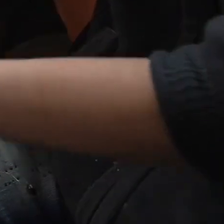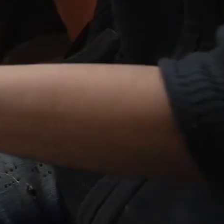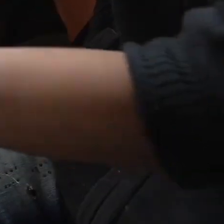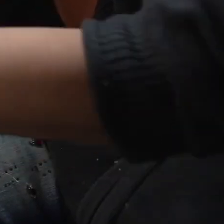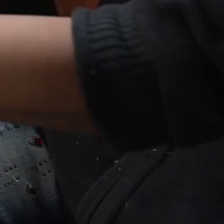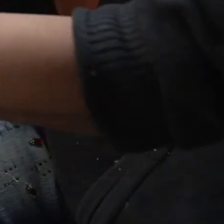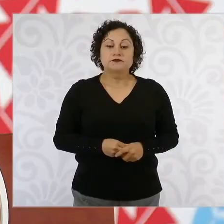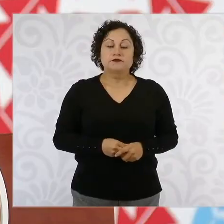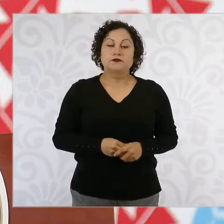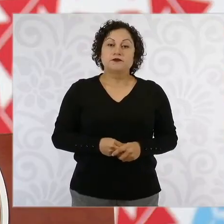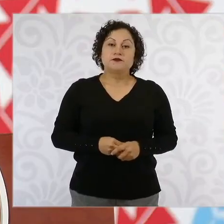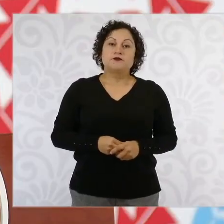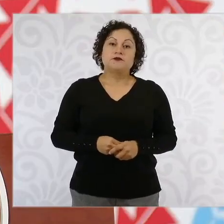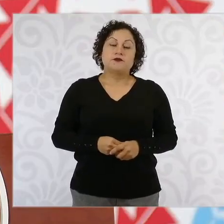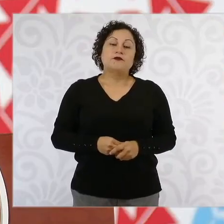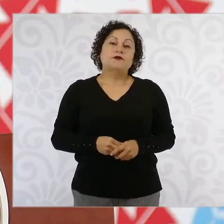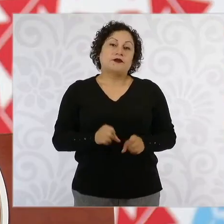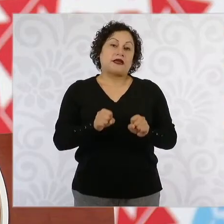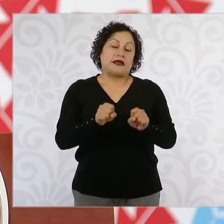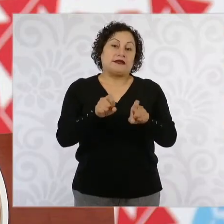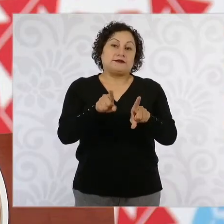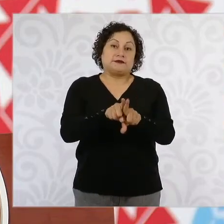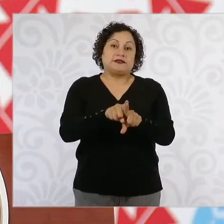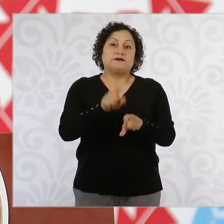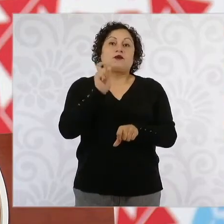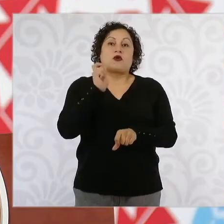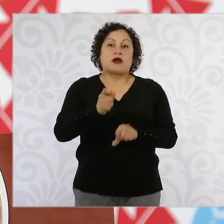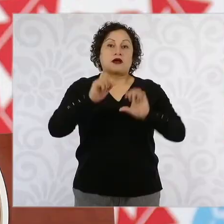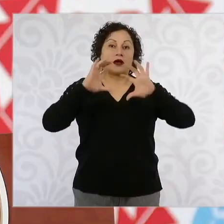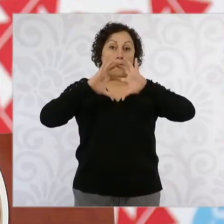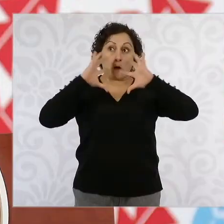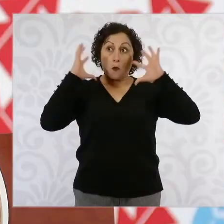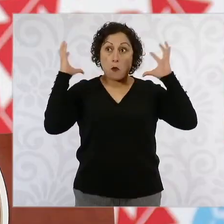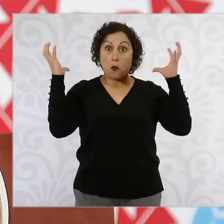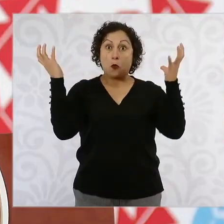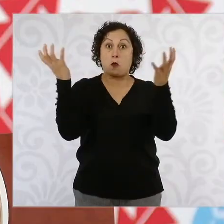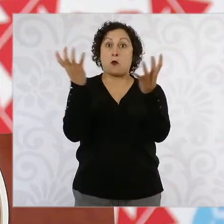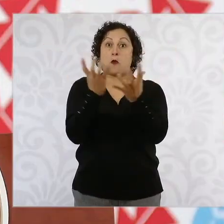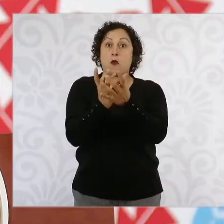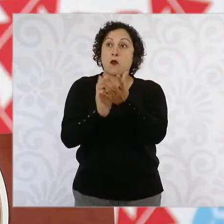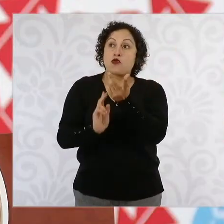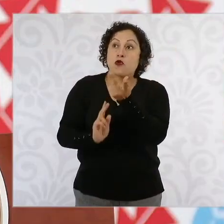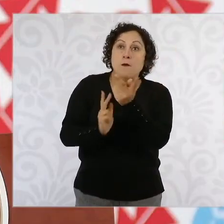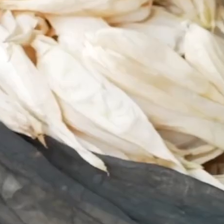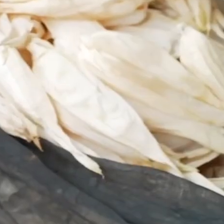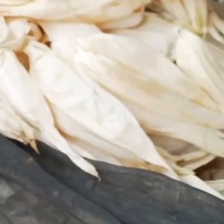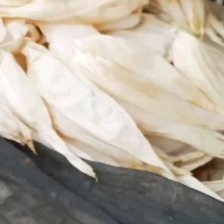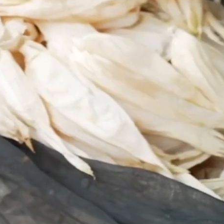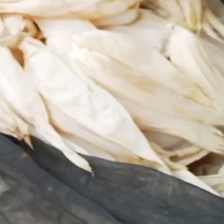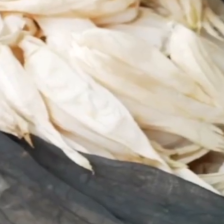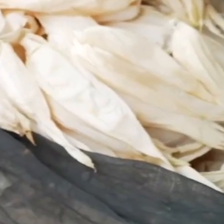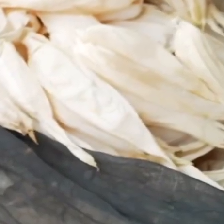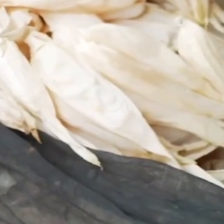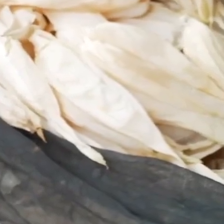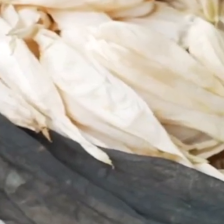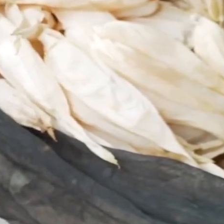de la biodiversidad genética del mundo porque la biodiversidad no solamente hay diversas formas